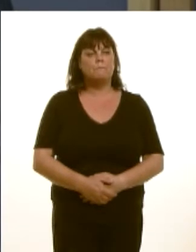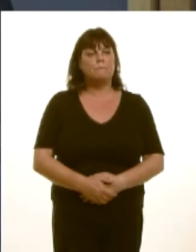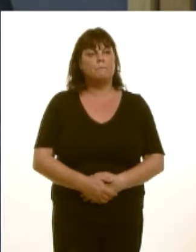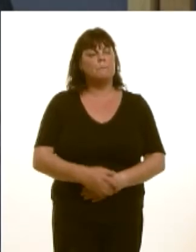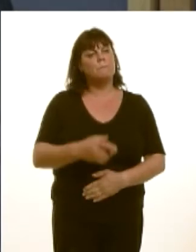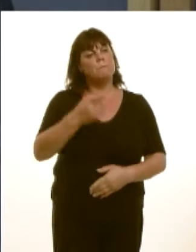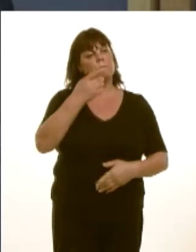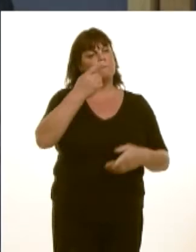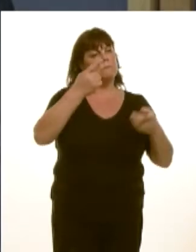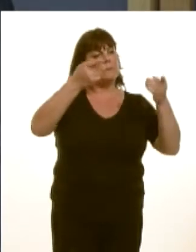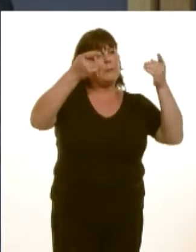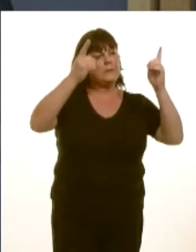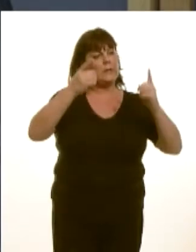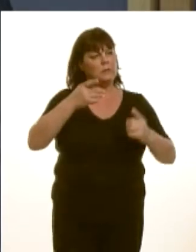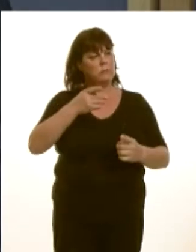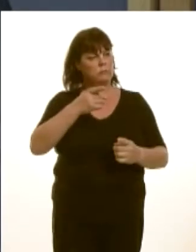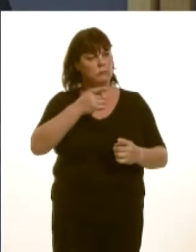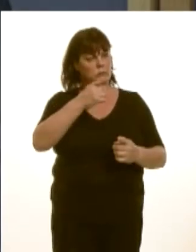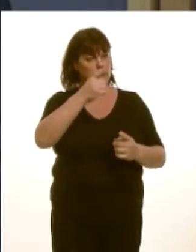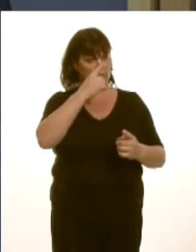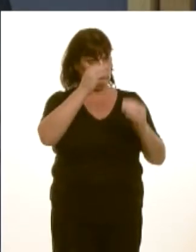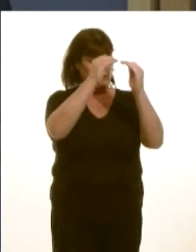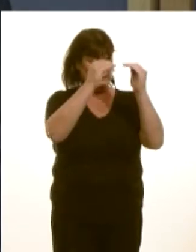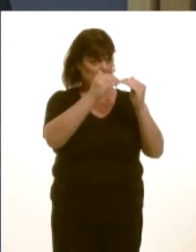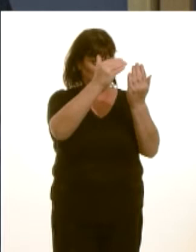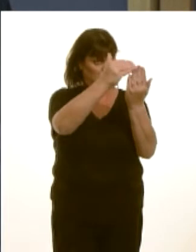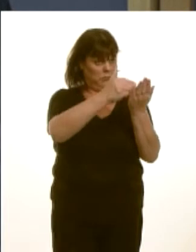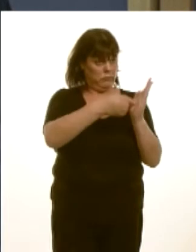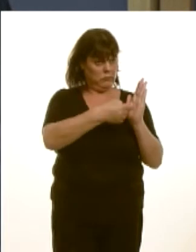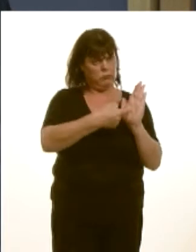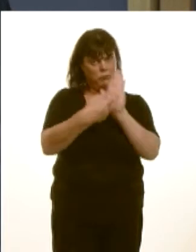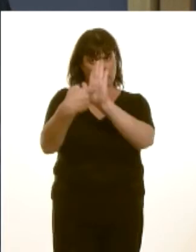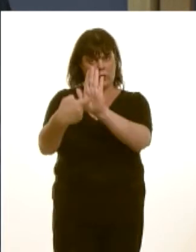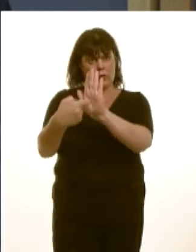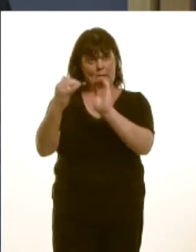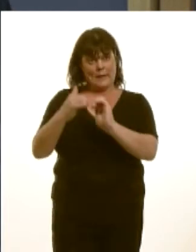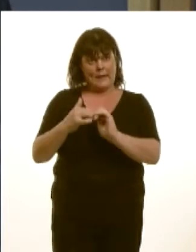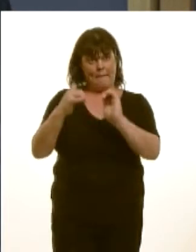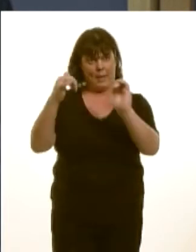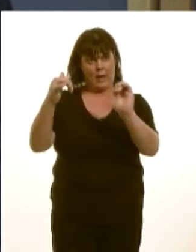i’r Cynulliad, bedair blynedd i mewn i dymor y Llywodraeth hon, fod hynny’n dangos ‘commitment’